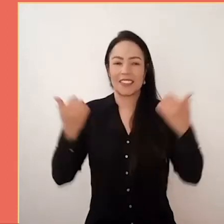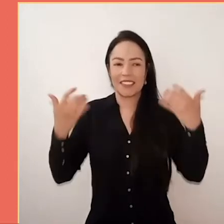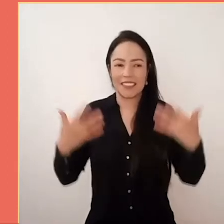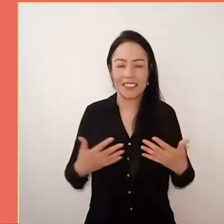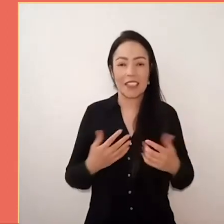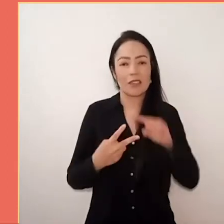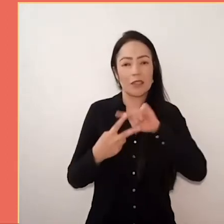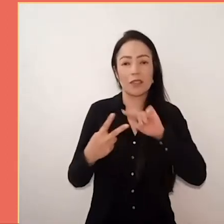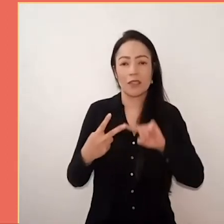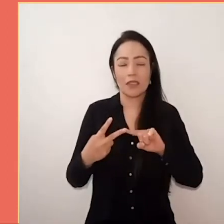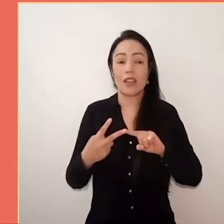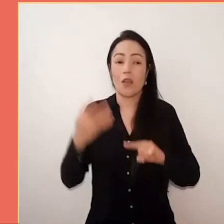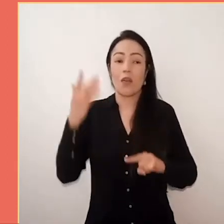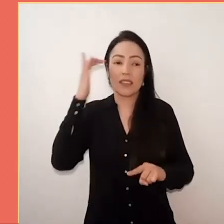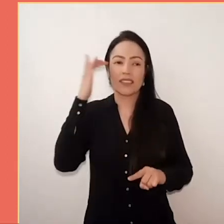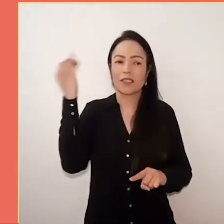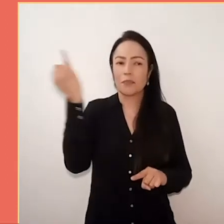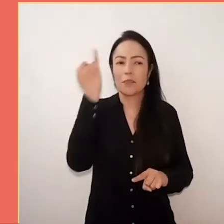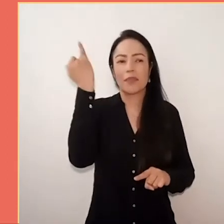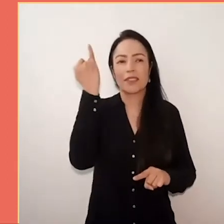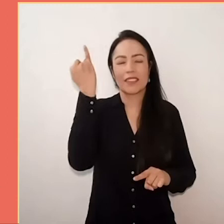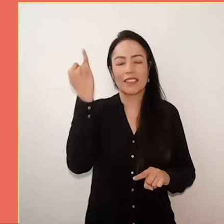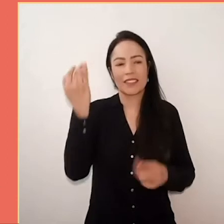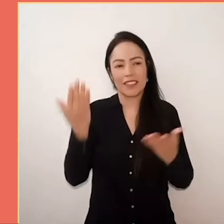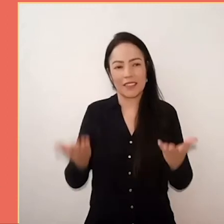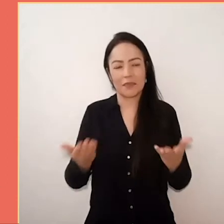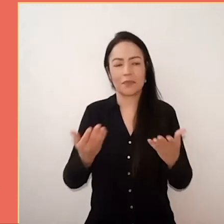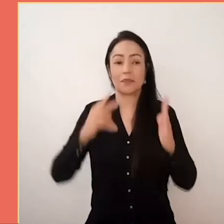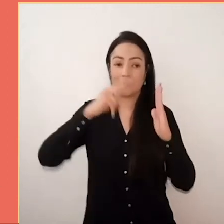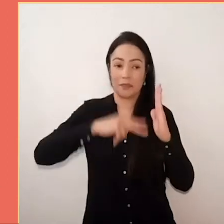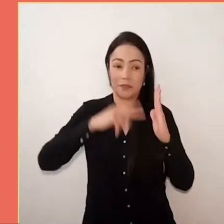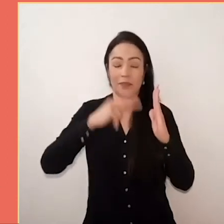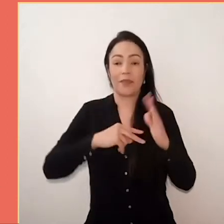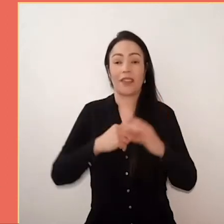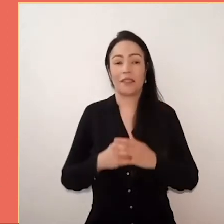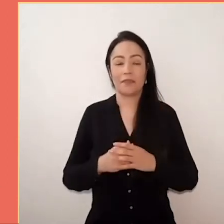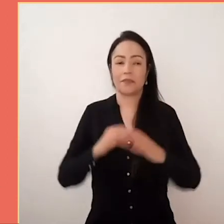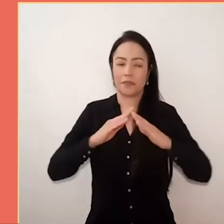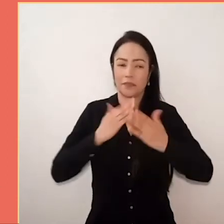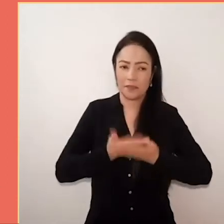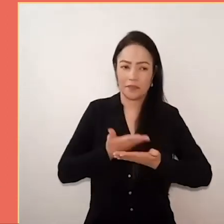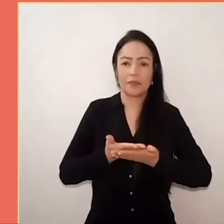porque eu acho importante trazer esse recorte, o leitor de escola, o investimento que se tem nas escolas